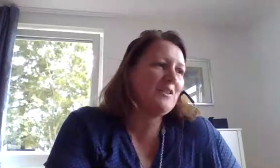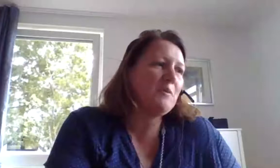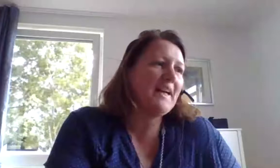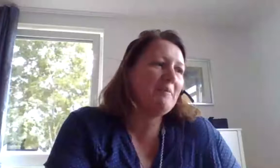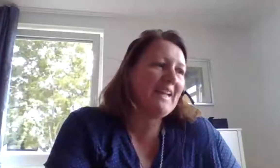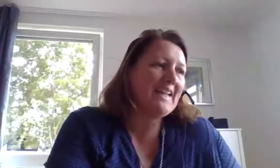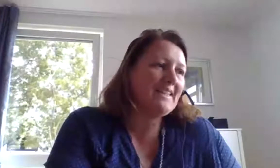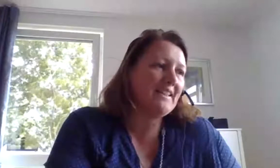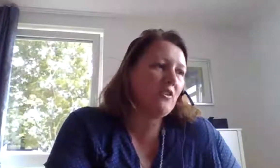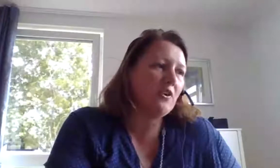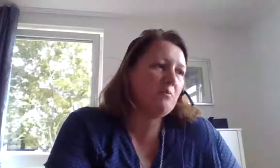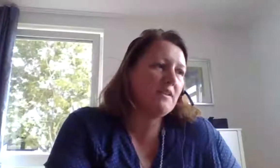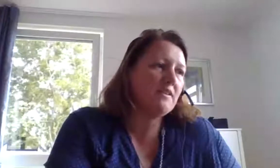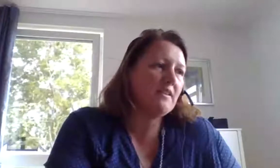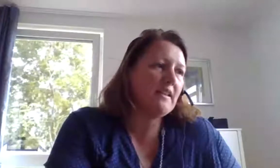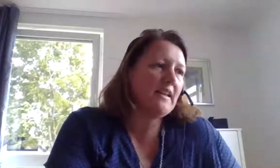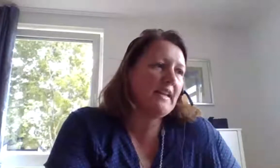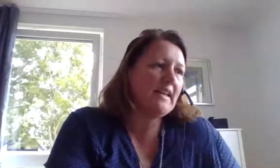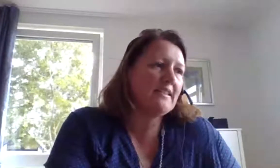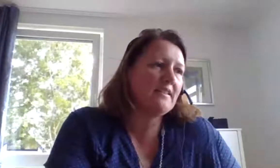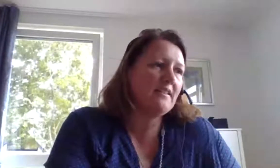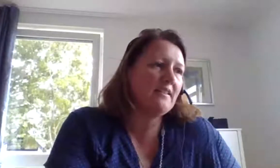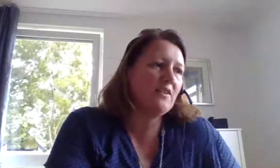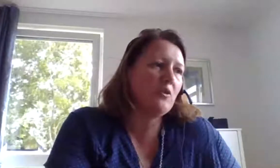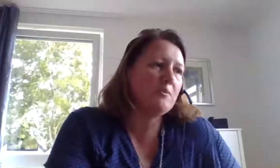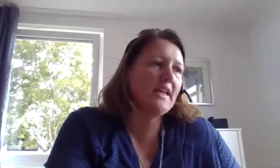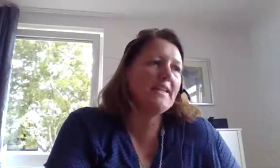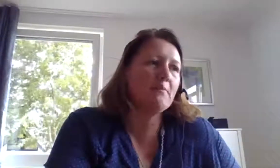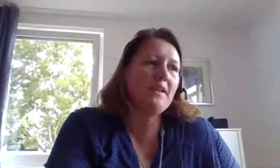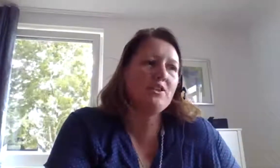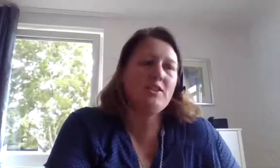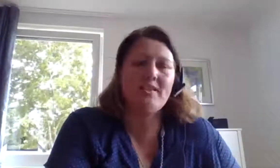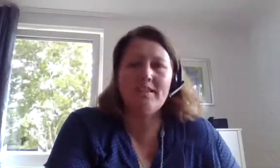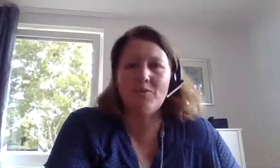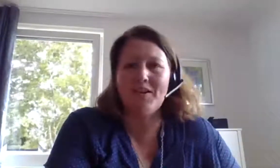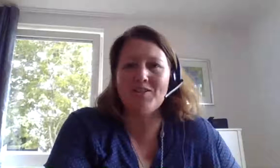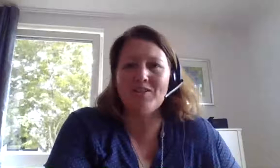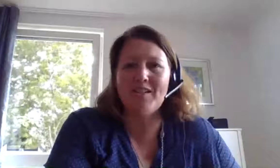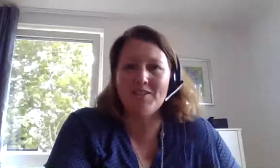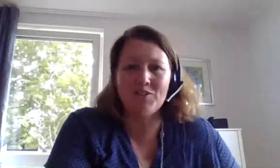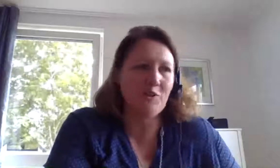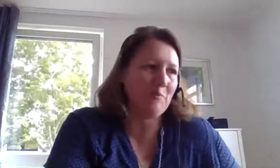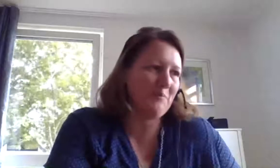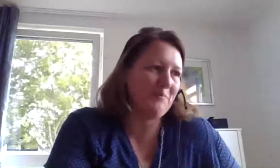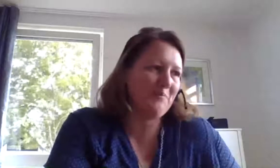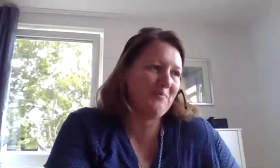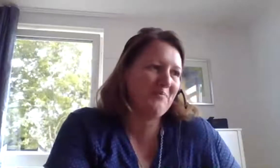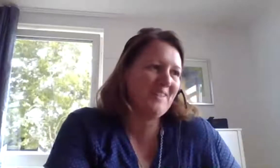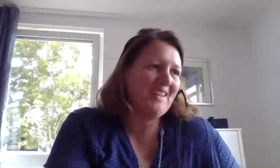وأصبحتِ فيما بعد خبيرة اقتصادية وحصلتِ على شهادة الدكتوراه في القيادة التربوية